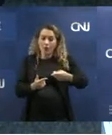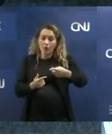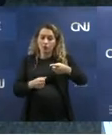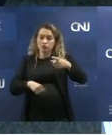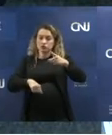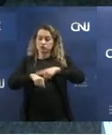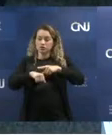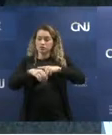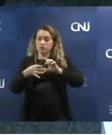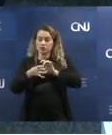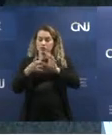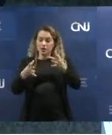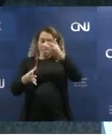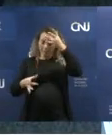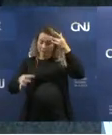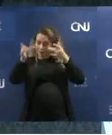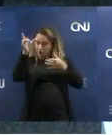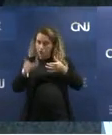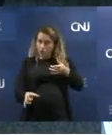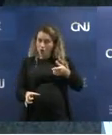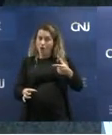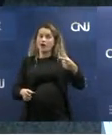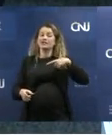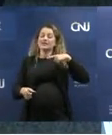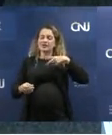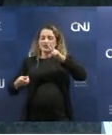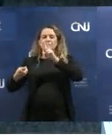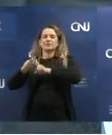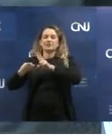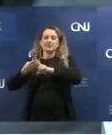o réu permaneceu encarcerado em razão de ordem de prisão